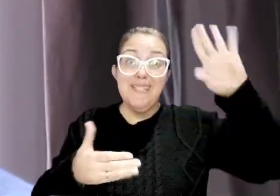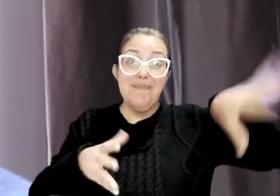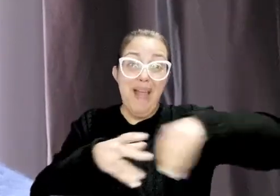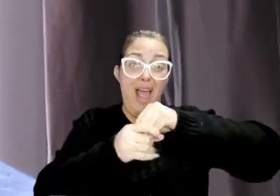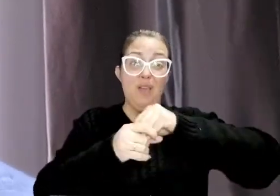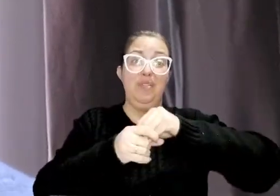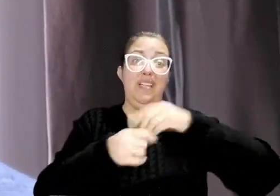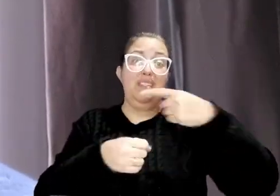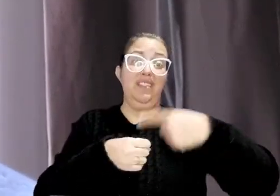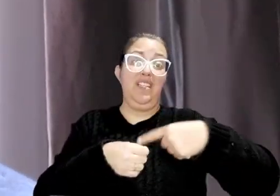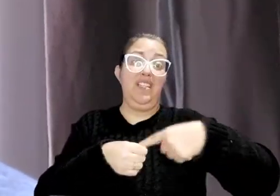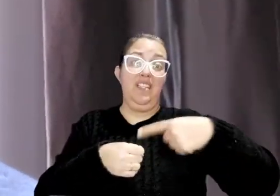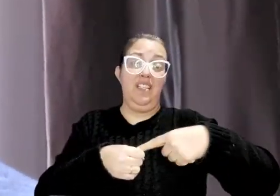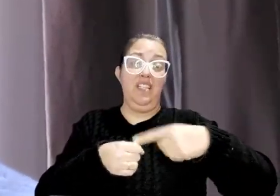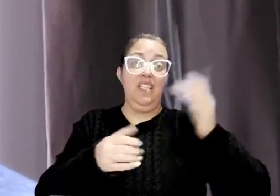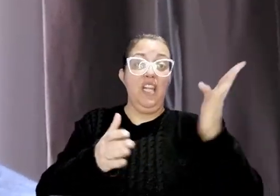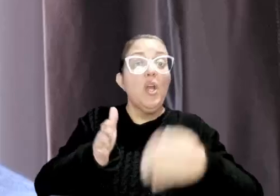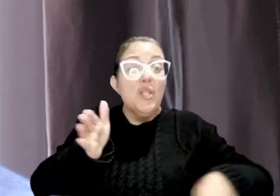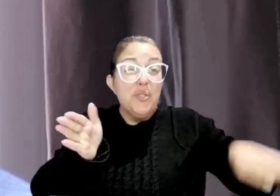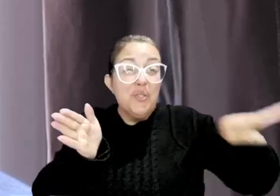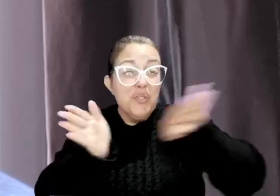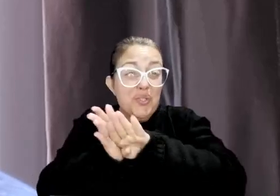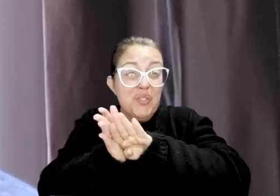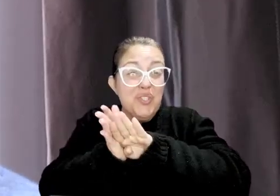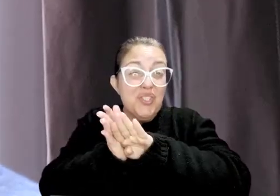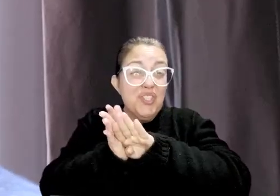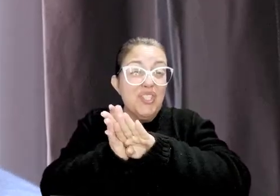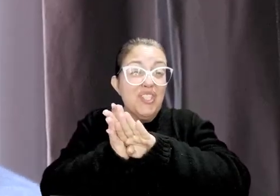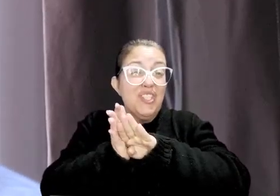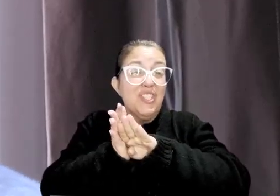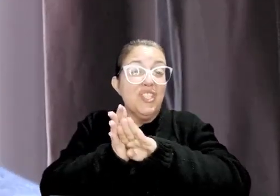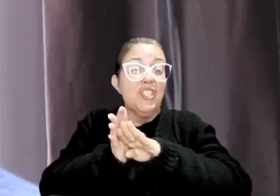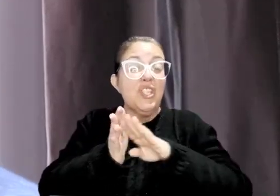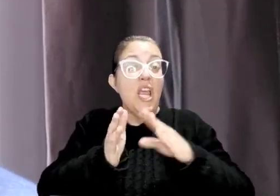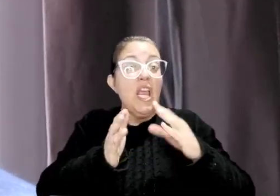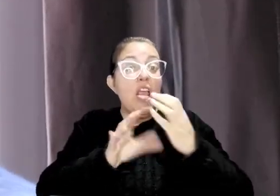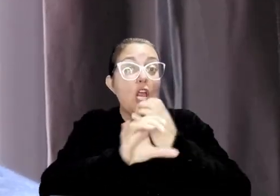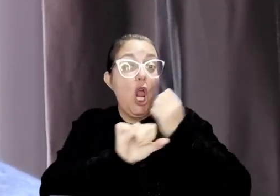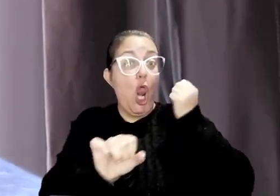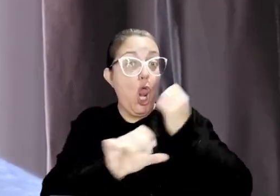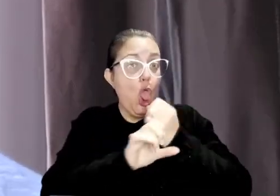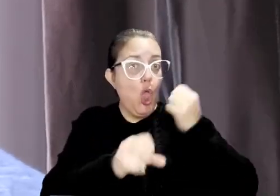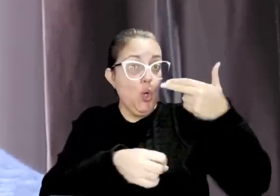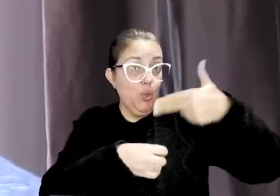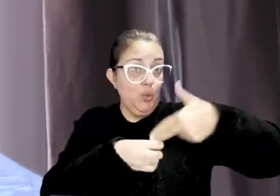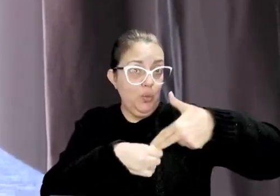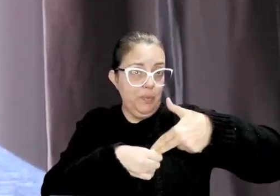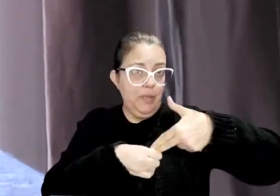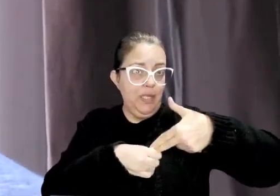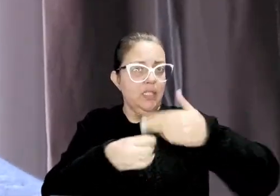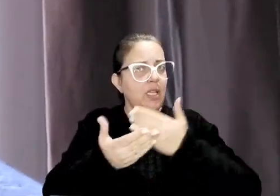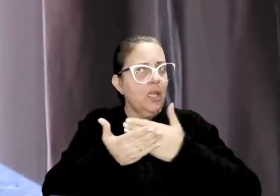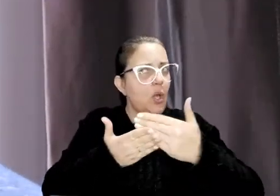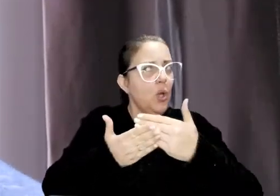grandes volumes e receitas do petróleo começa a desenvolver outro eh outras outras outros